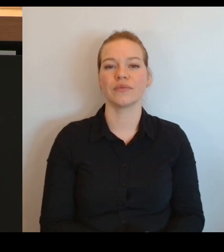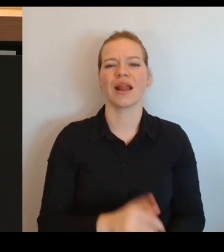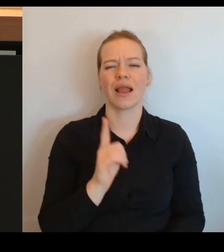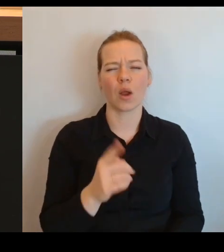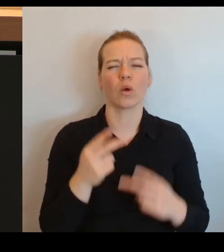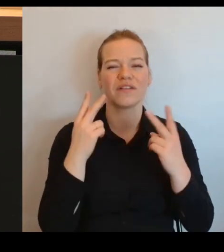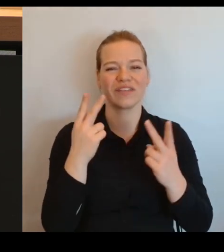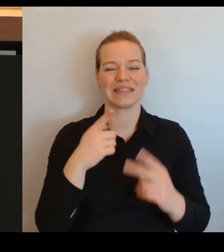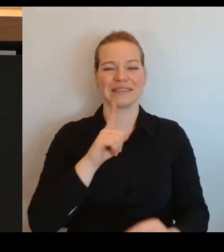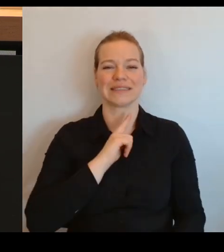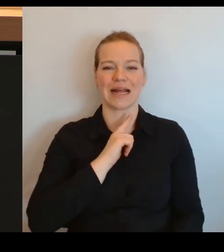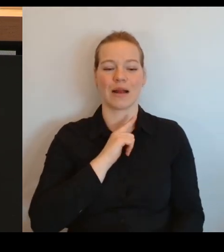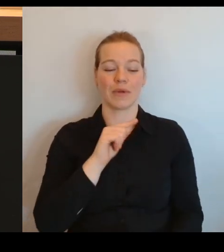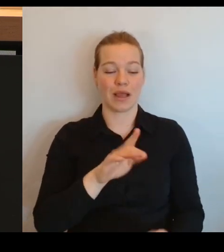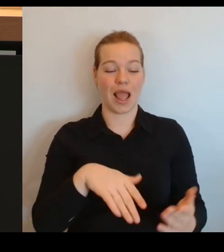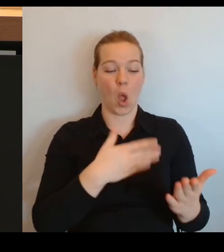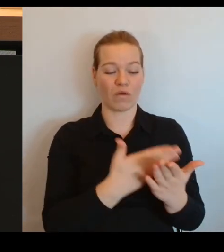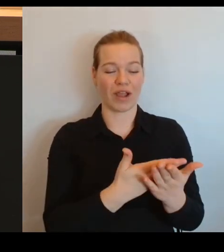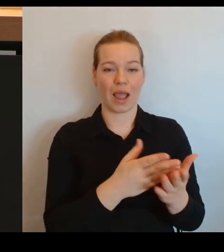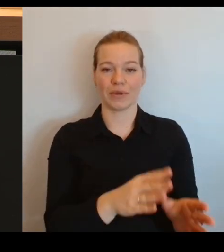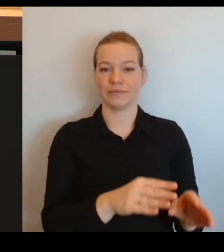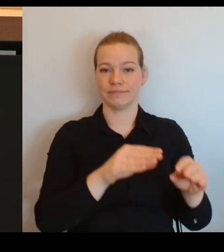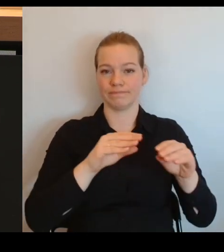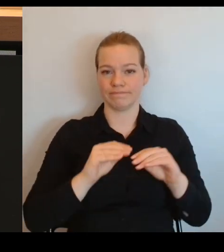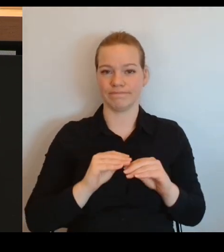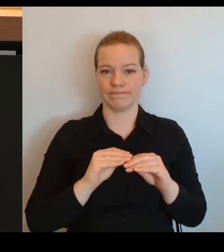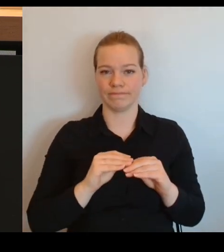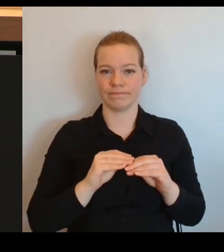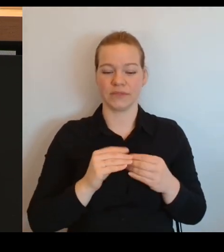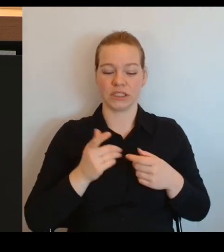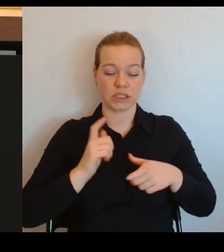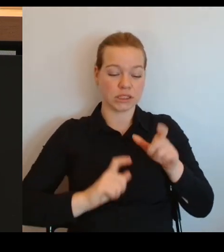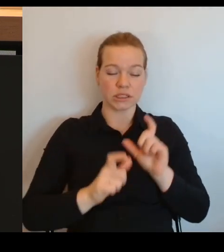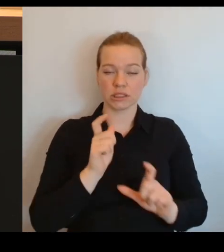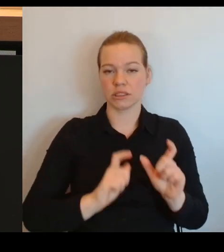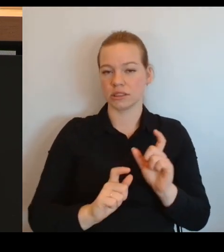So wir alle wissen Die technische Umsetzung braucht Zeit. Aber bis dahin könnte